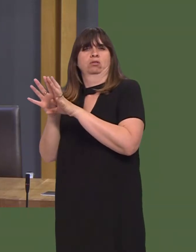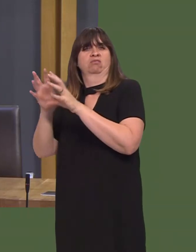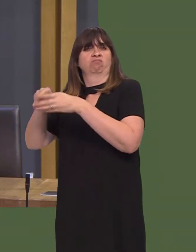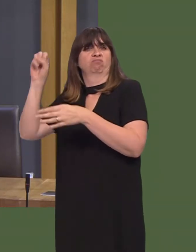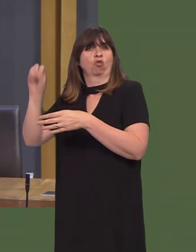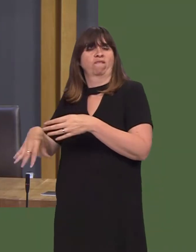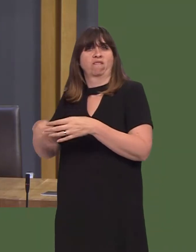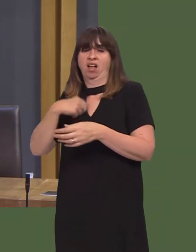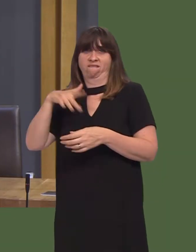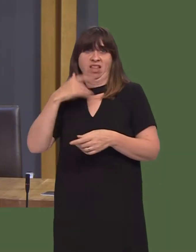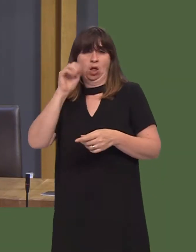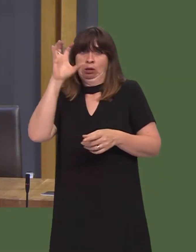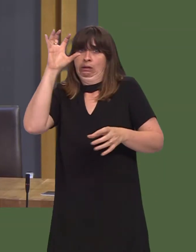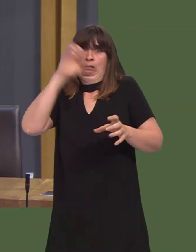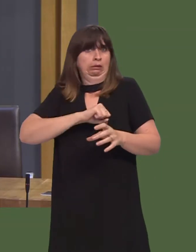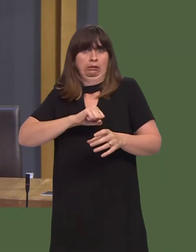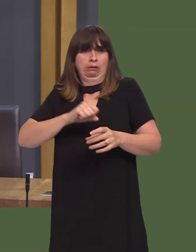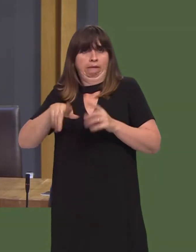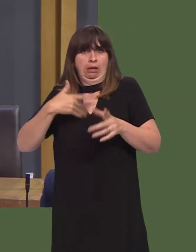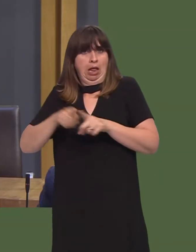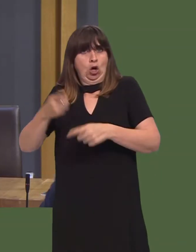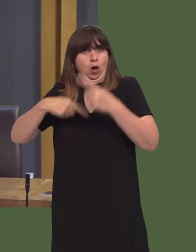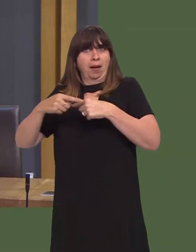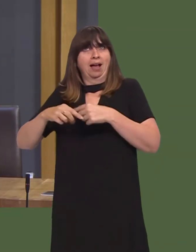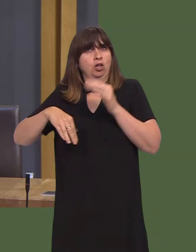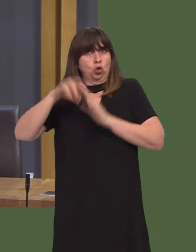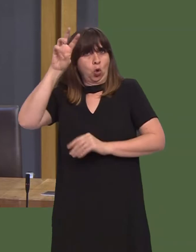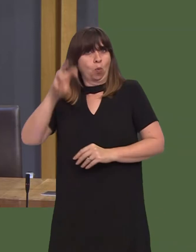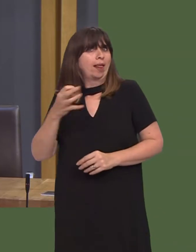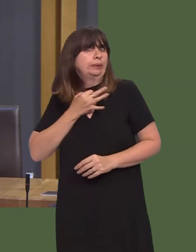y gwir, yn enwedig i ni yn y gogledd, oherwydd mae angen llais cryf, annibynnol gyda phresenoldeb